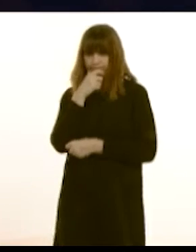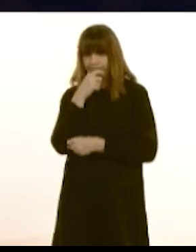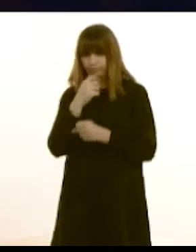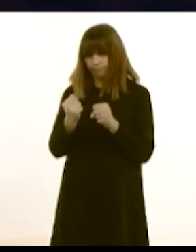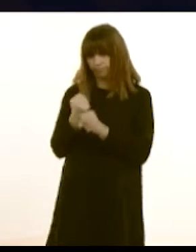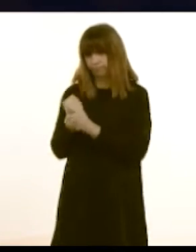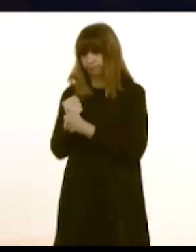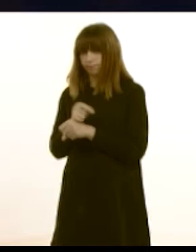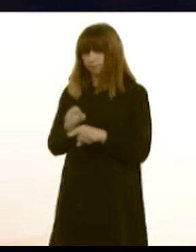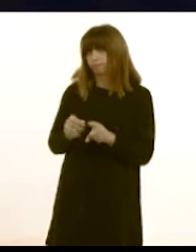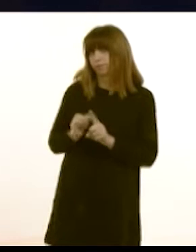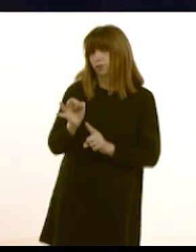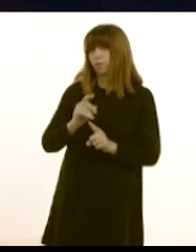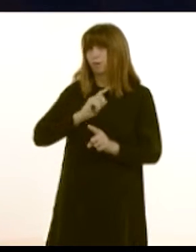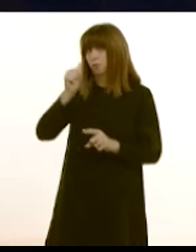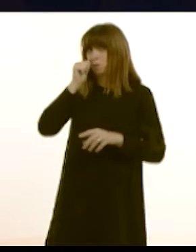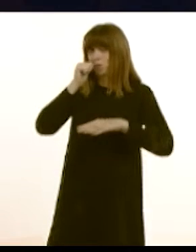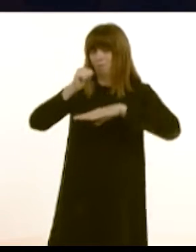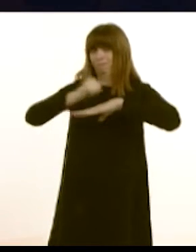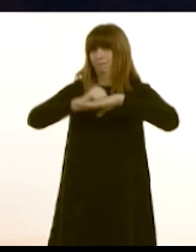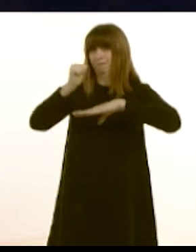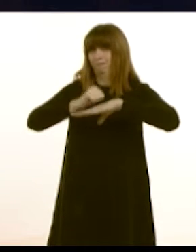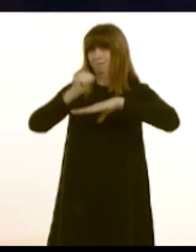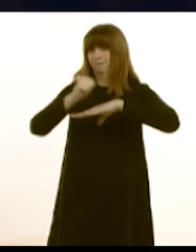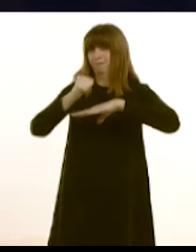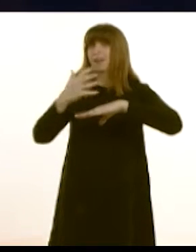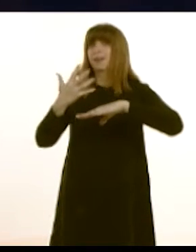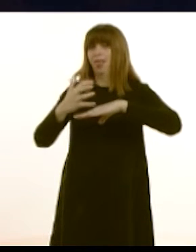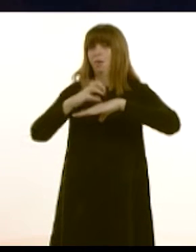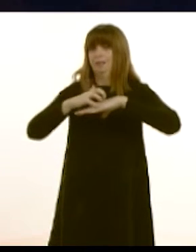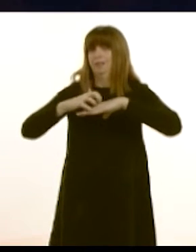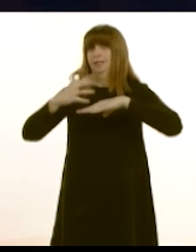Rydych yn dweud, hwyrach, nad ywír safon y cafodd y ffordd ei hadeiladu iddi yn dderbyniol